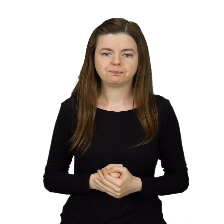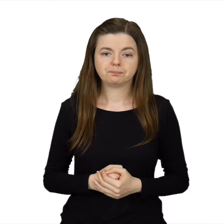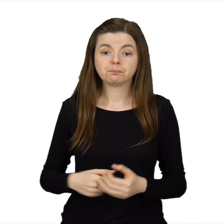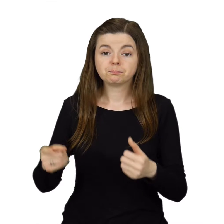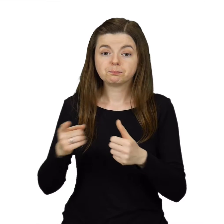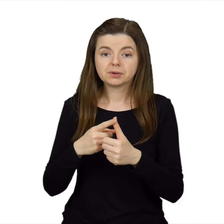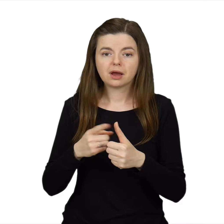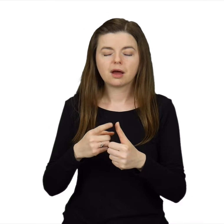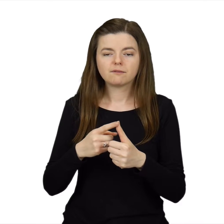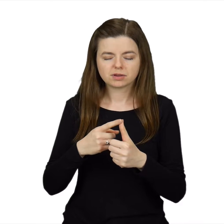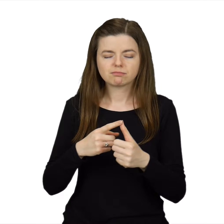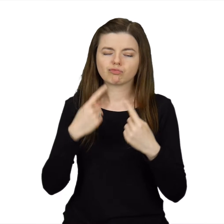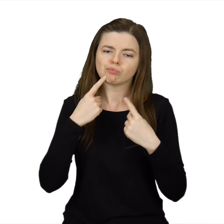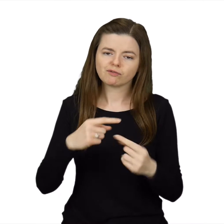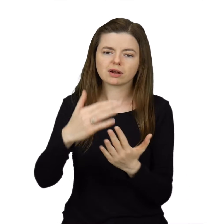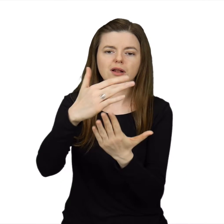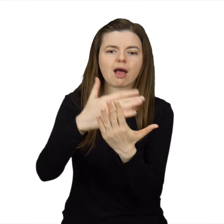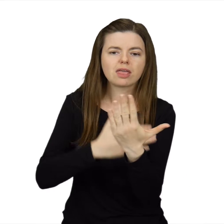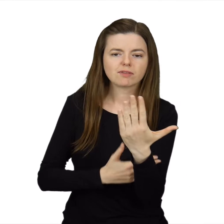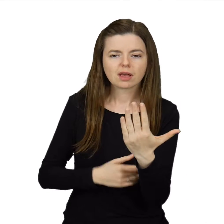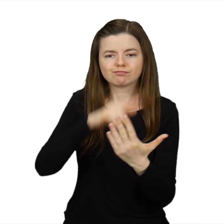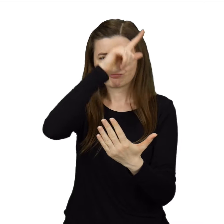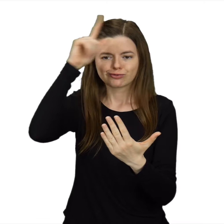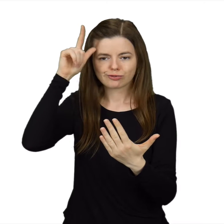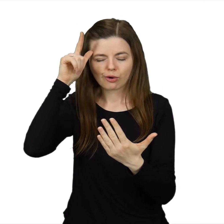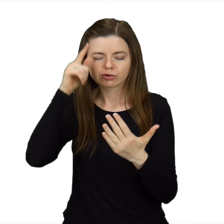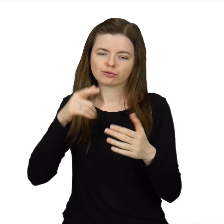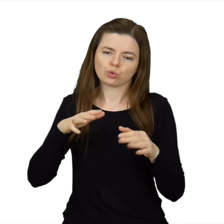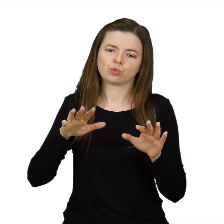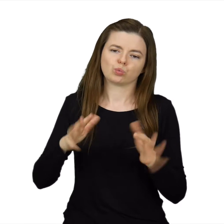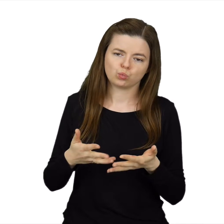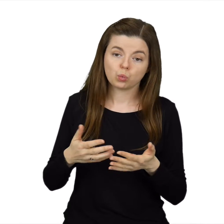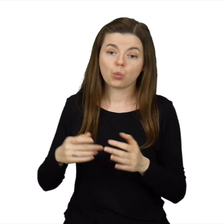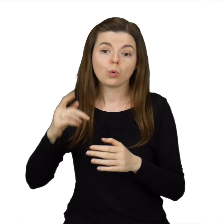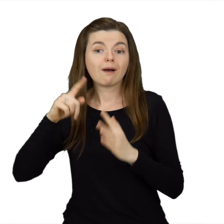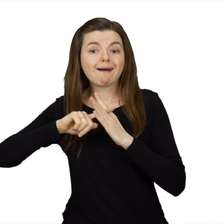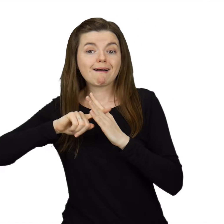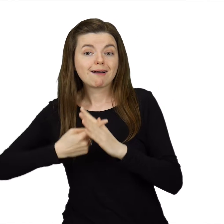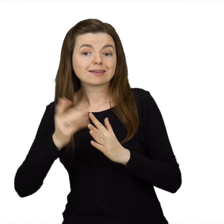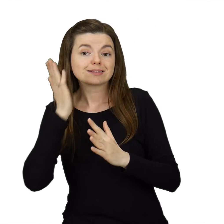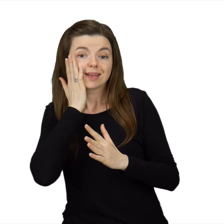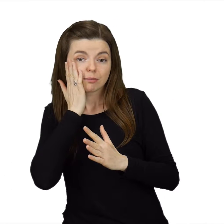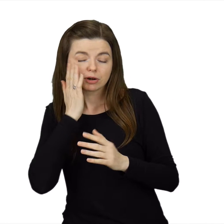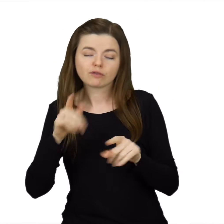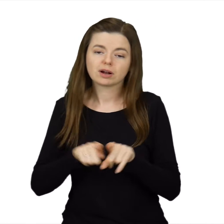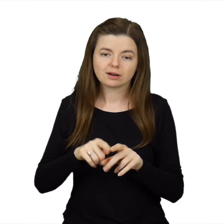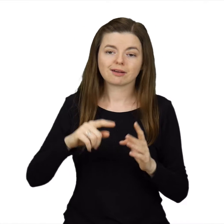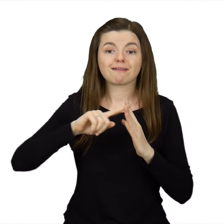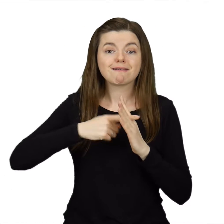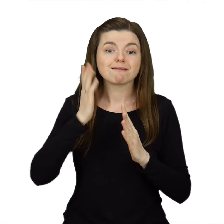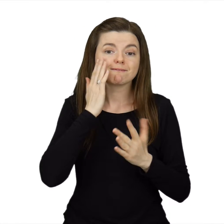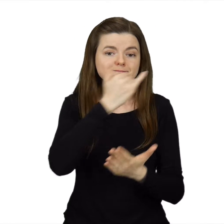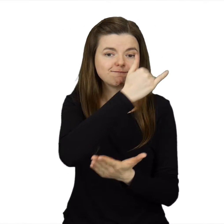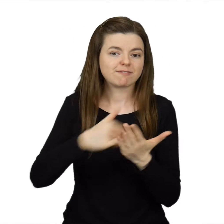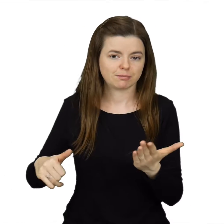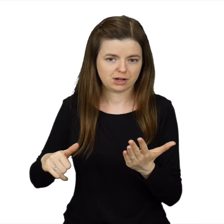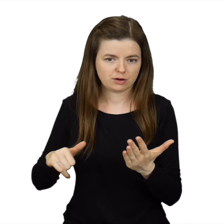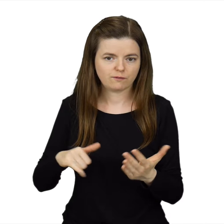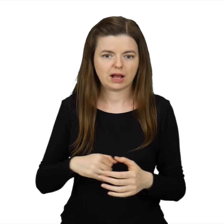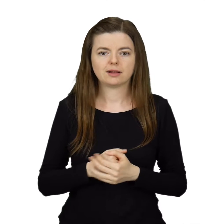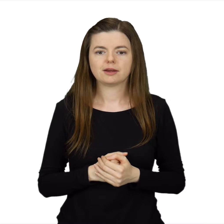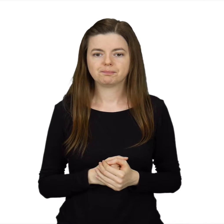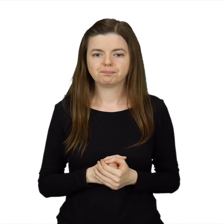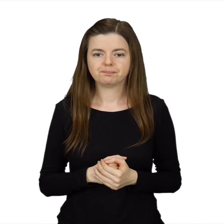prowadzenie ewidencji ludności tj. meldunki i wymeldowania,